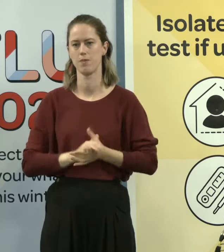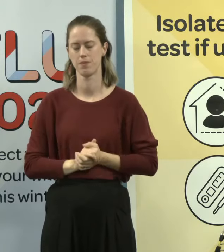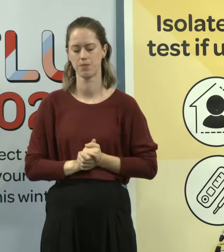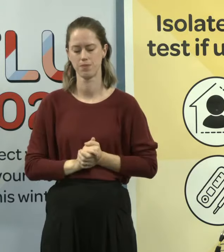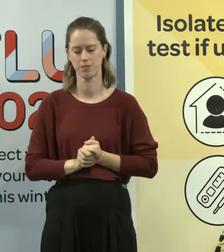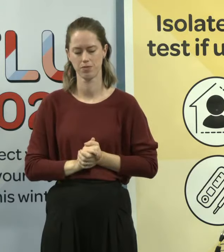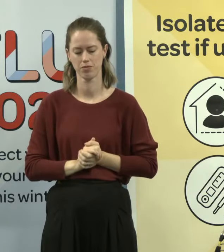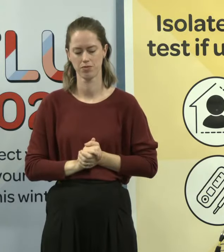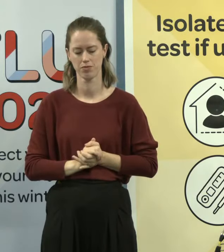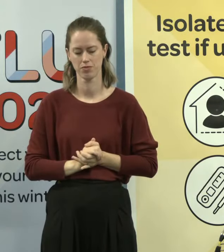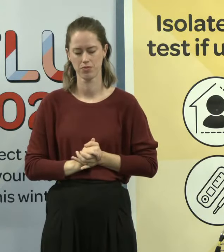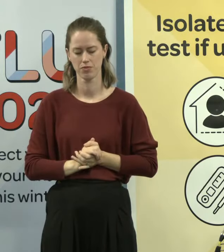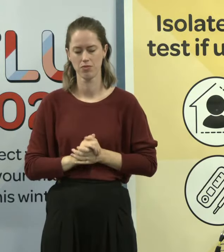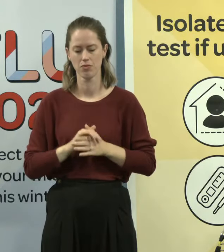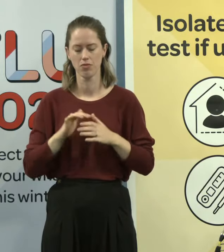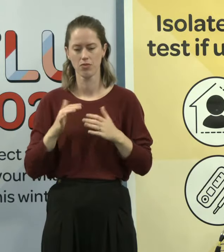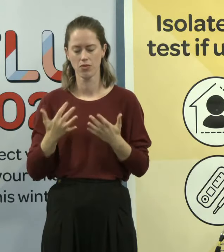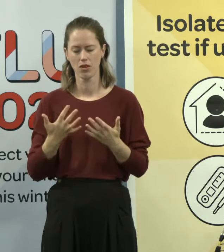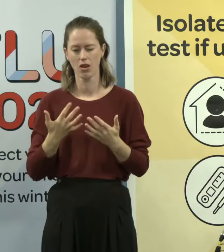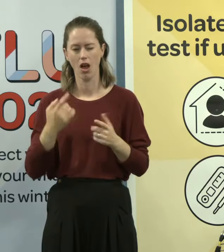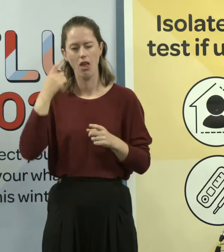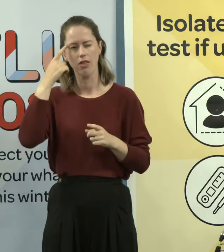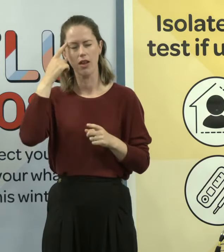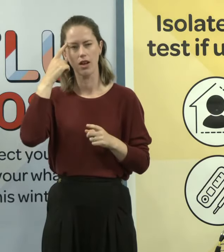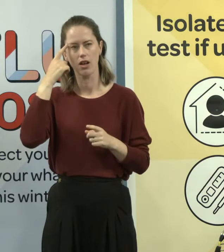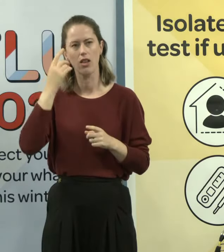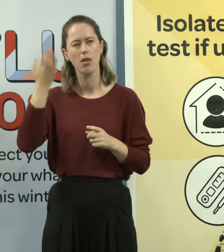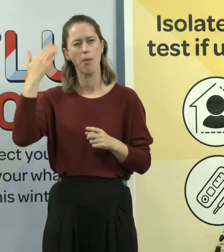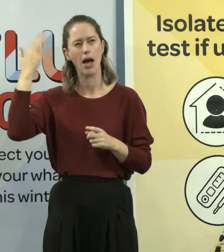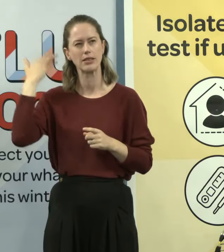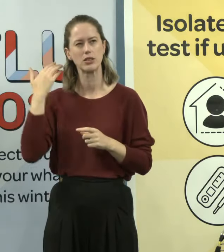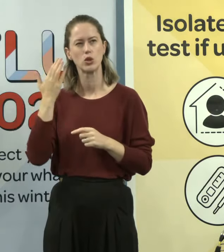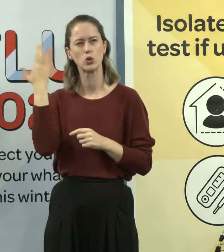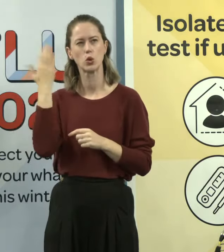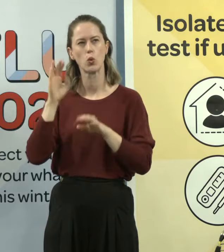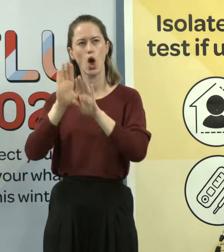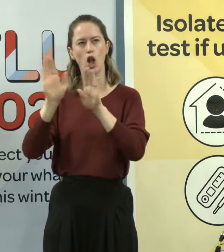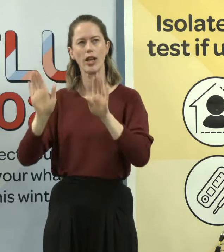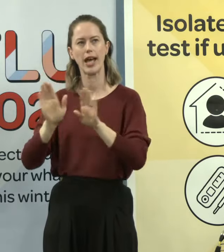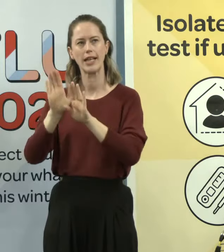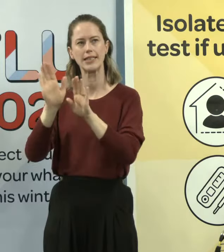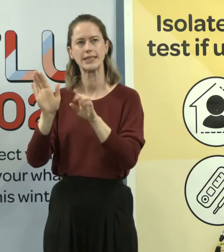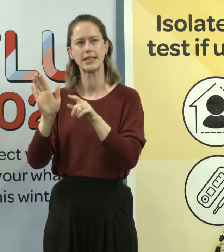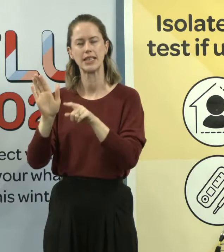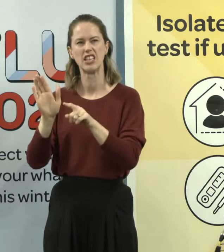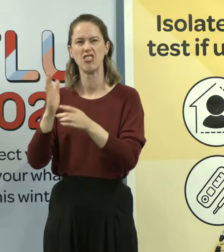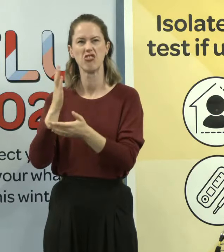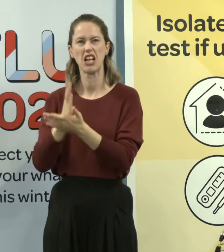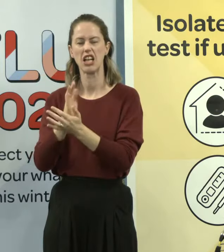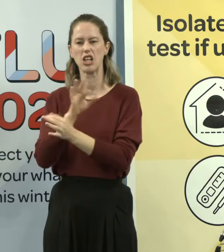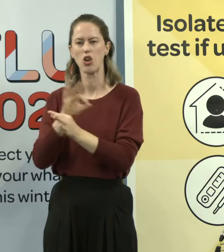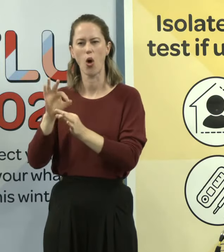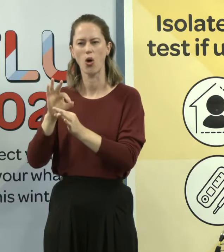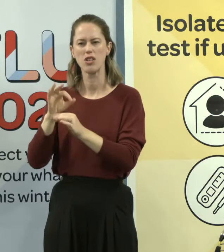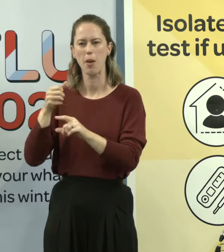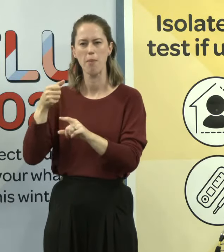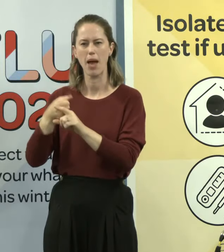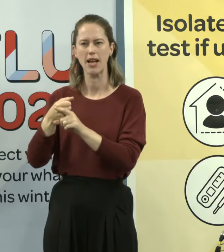taku whakaaro ko te mea nui, ahakoa kei roto, kei waho ranei